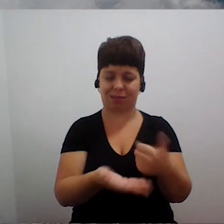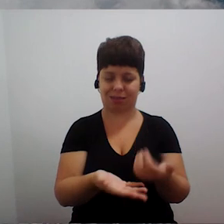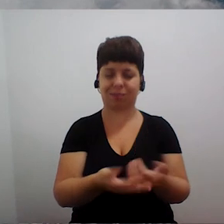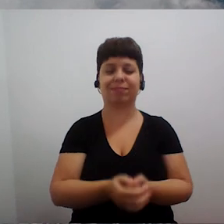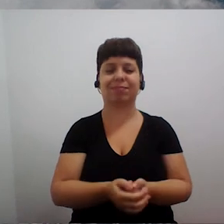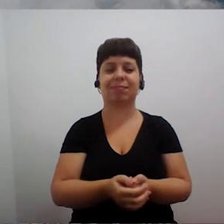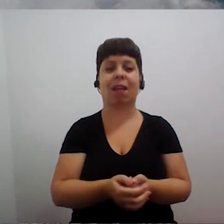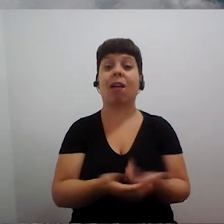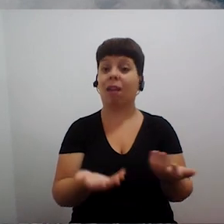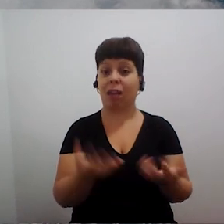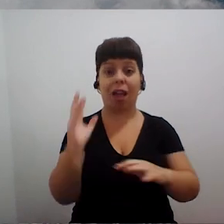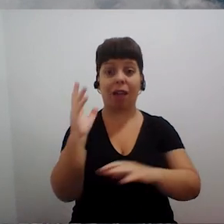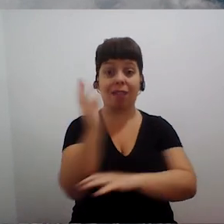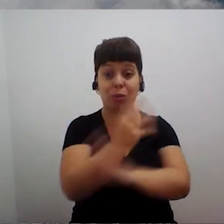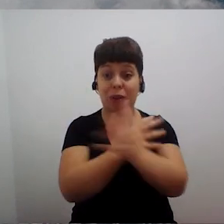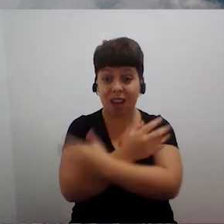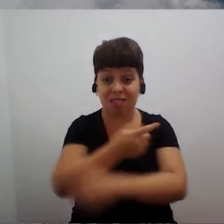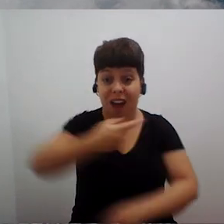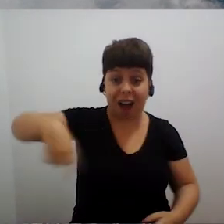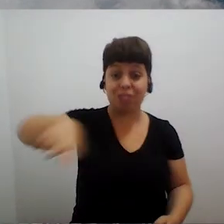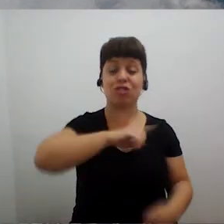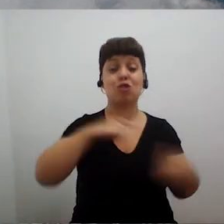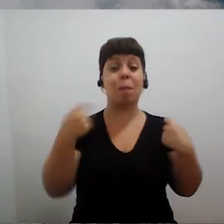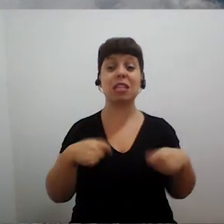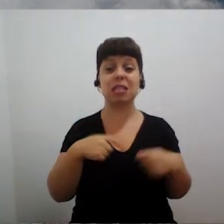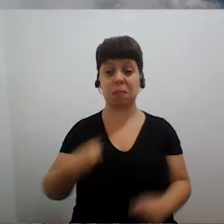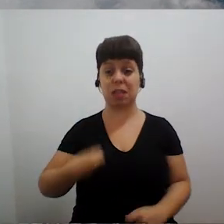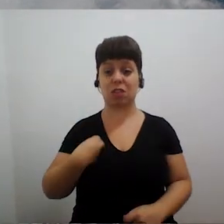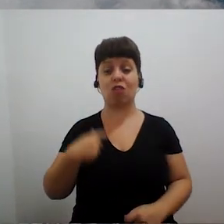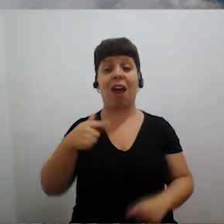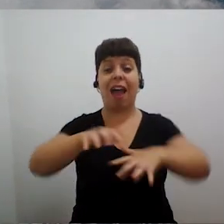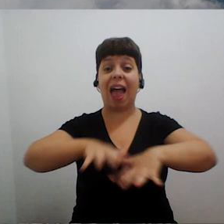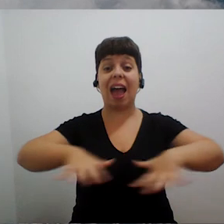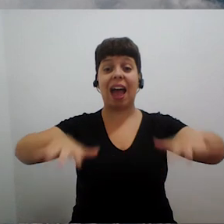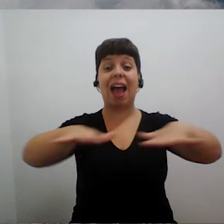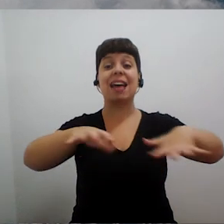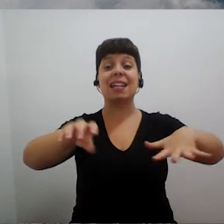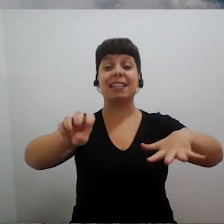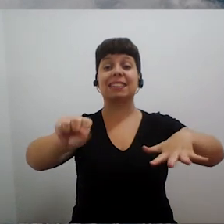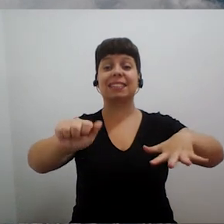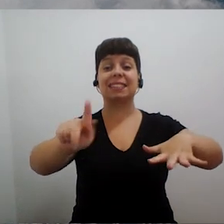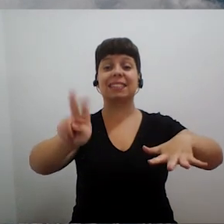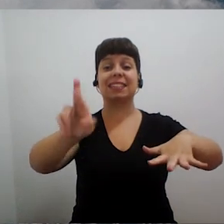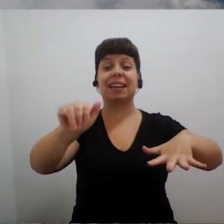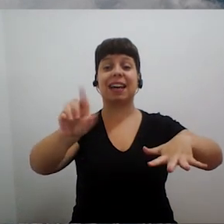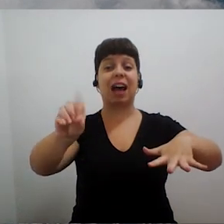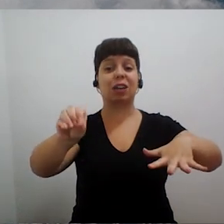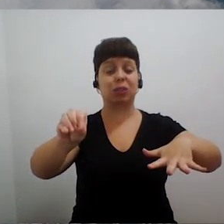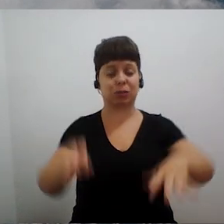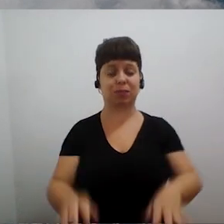nós precisamos dela para existir porque é o nosso espaço sagrado e muitos momentos as divindades